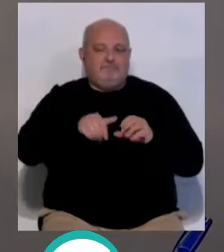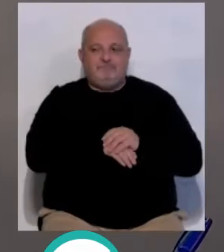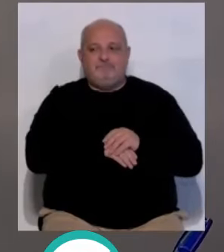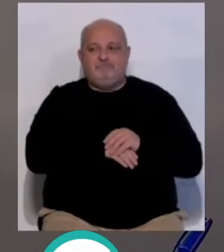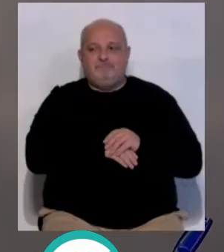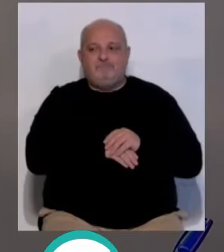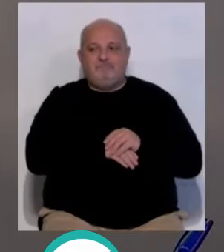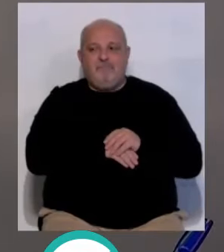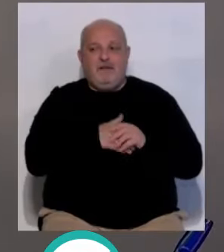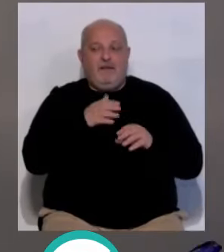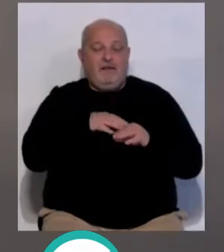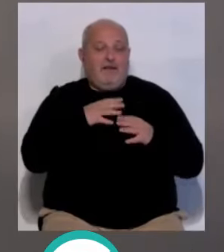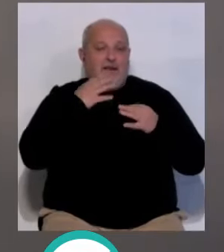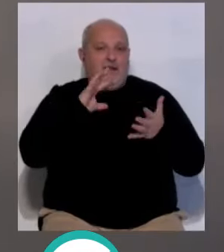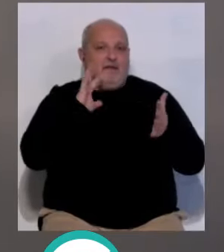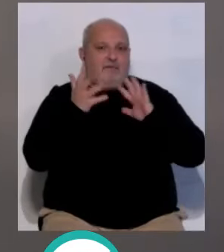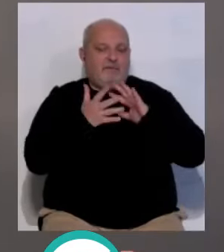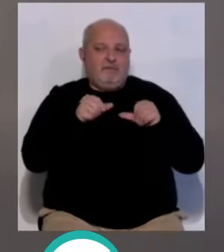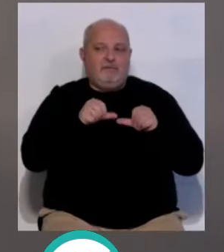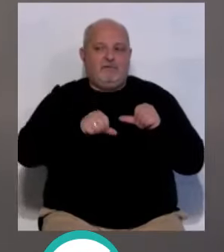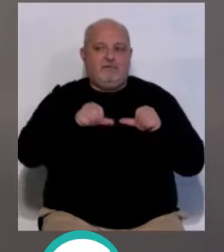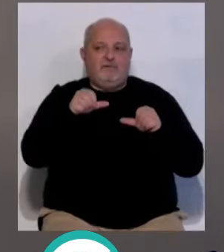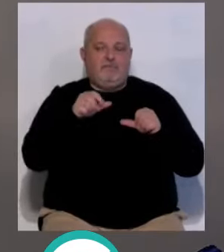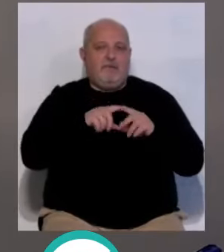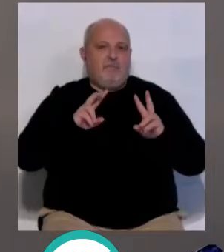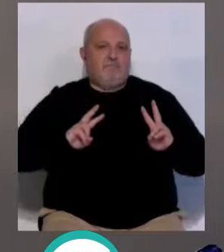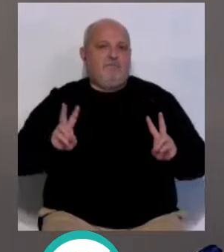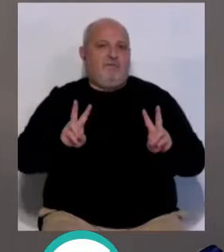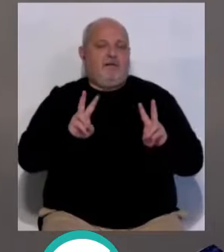lo verdaderamente importante que reaccione y que el equipo espabile y que lo del domingo ante el